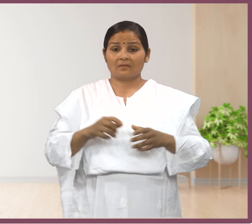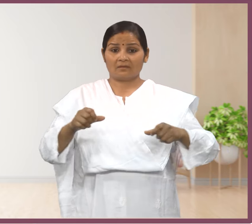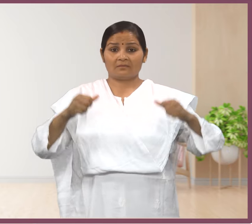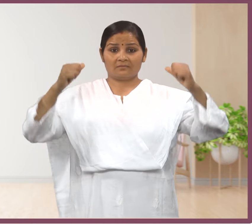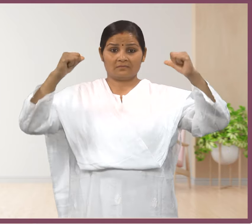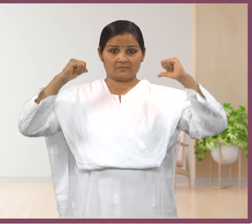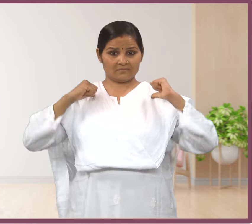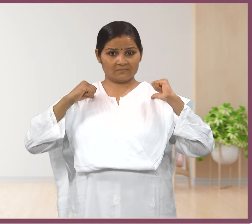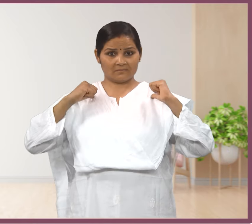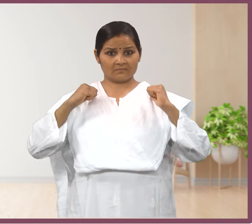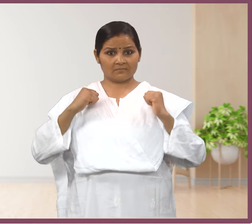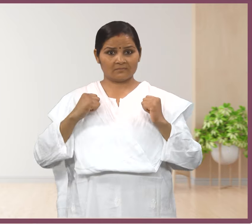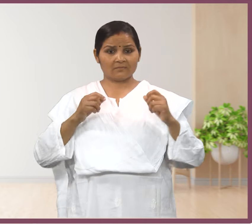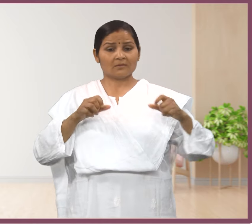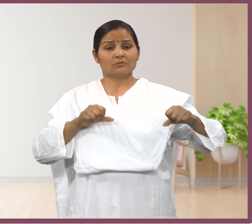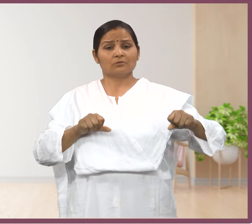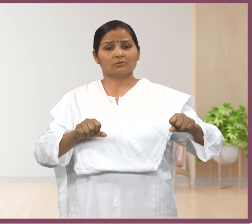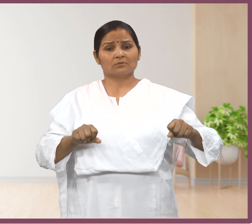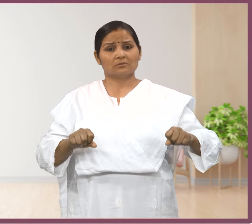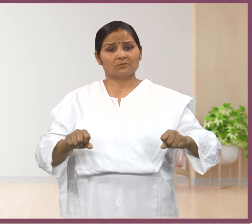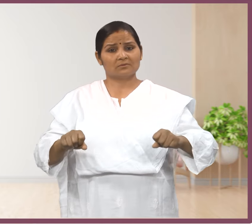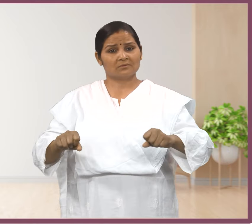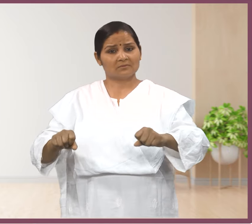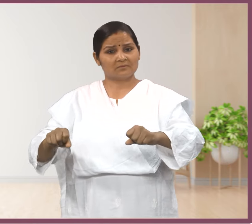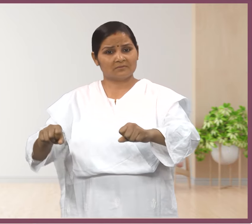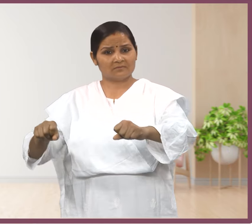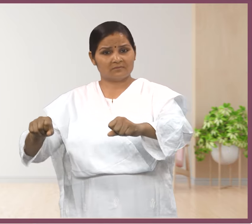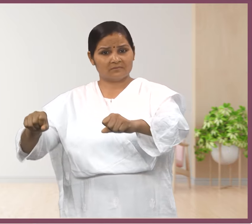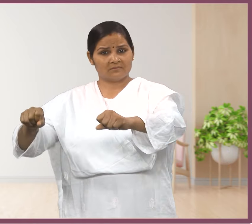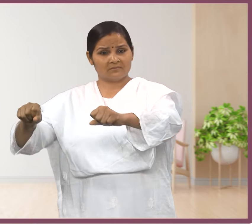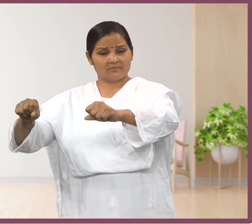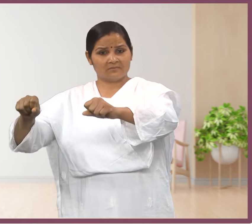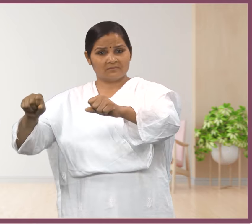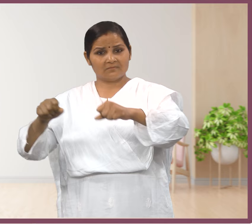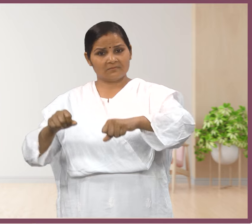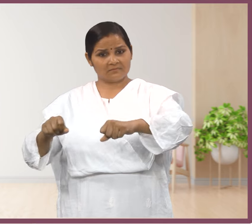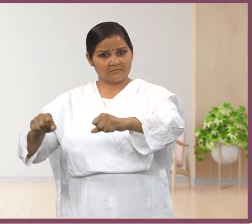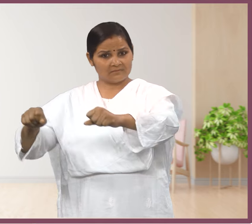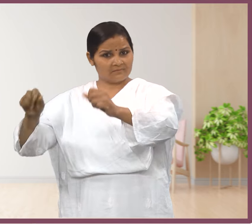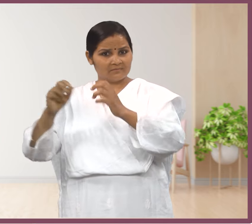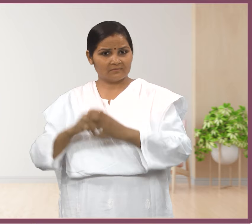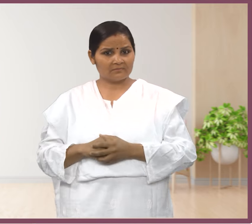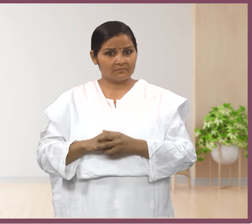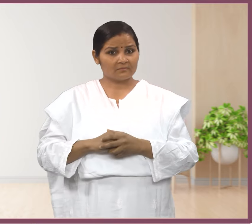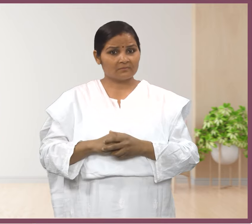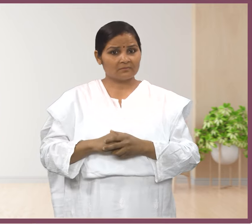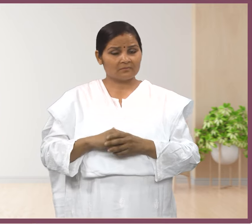బైక్ మీద కూర్చున్నాడు, మెల్లగా ఆ తాడు మీద బైక్ నడిపించాడు.